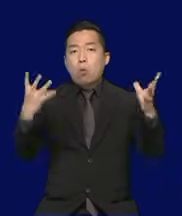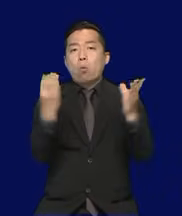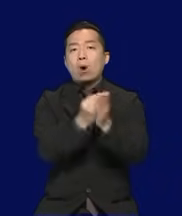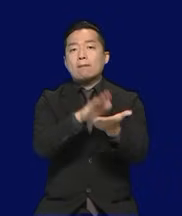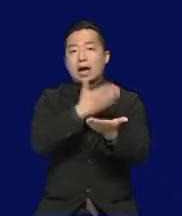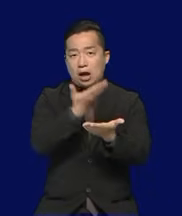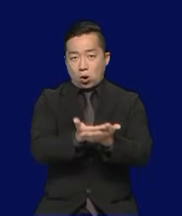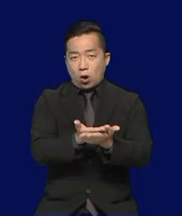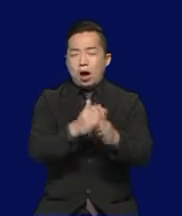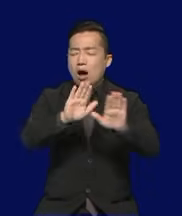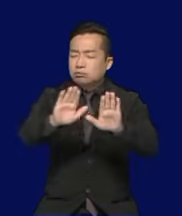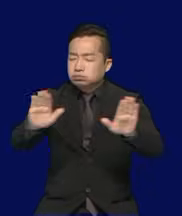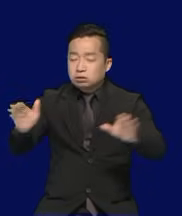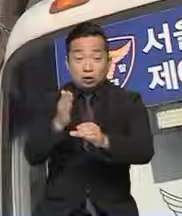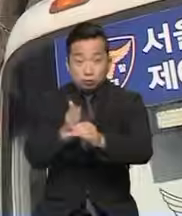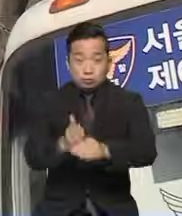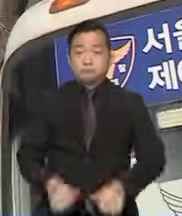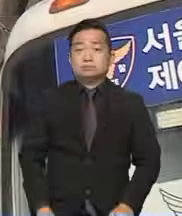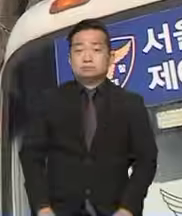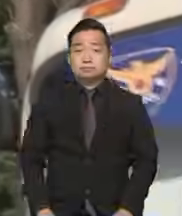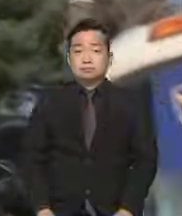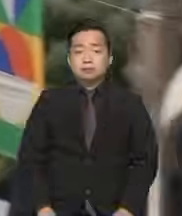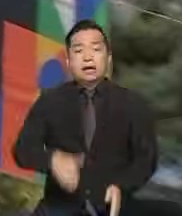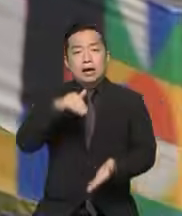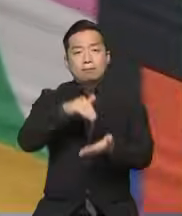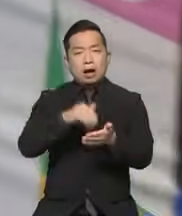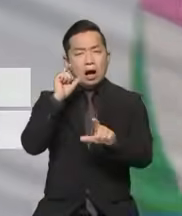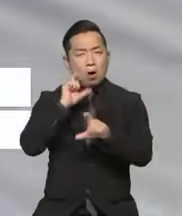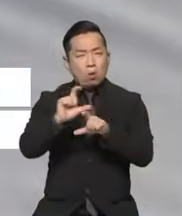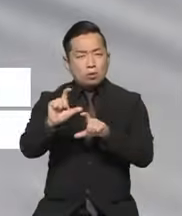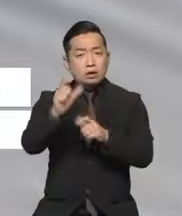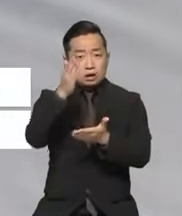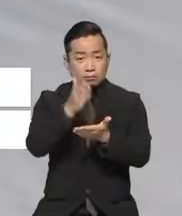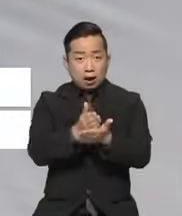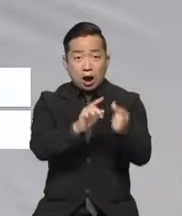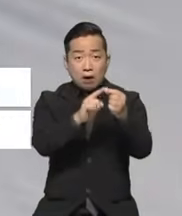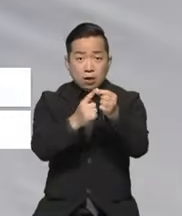교체하겠다며 진화에 나섰지만 반성과 고민보다는 몇 글자 홍보 문구로 청년